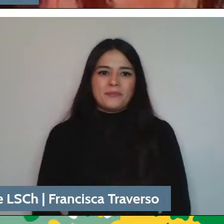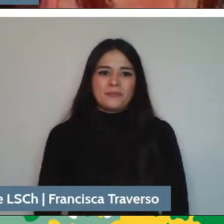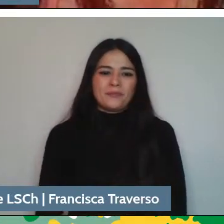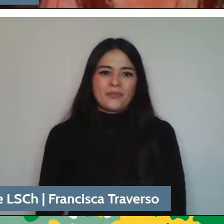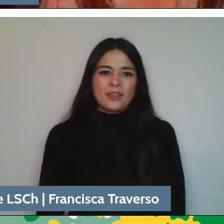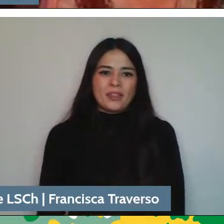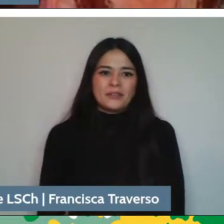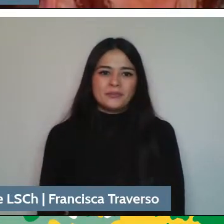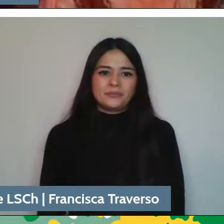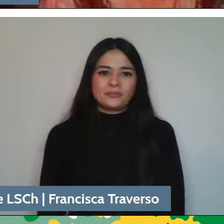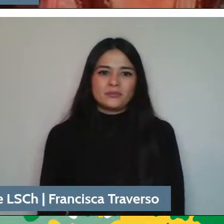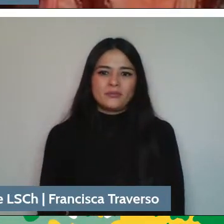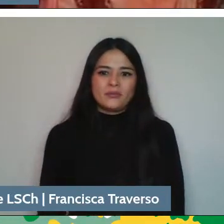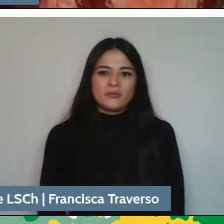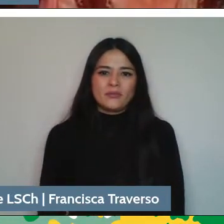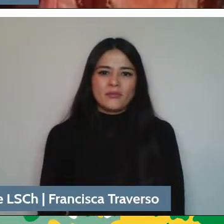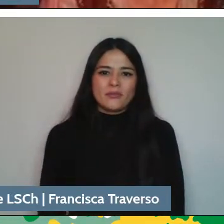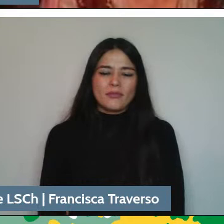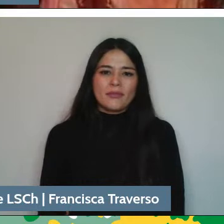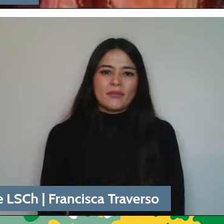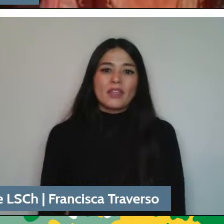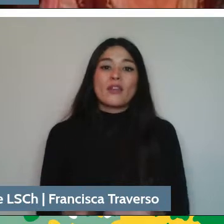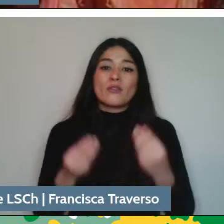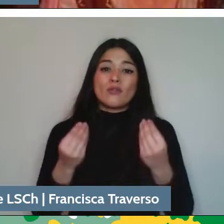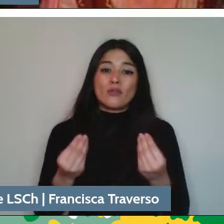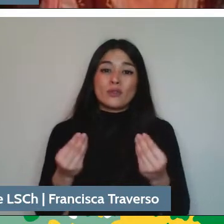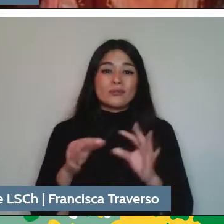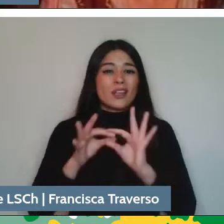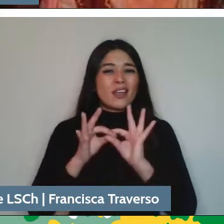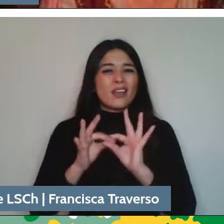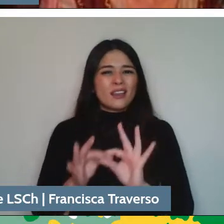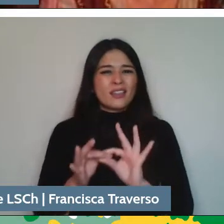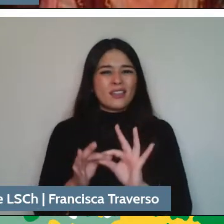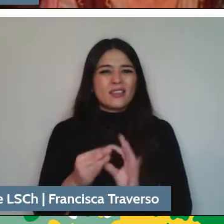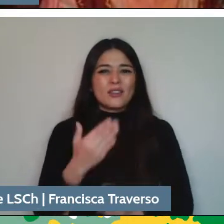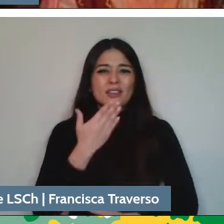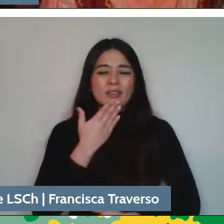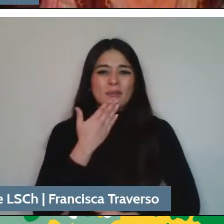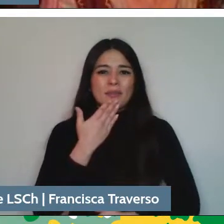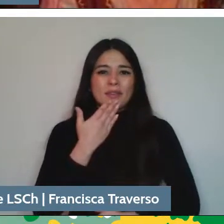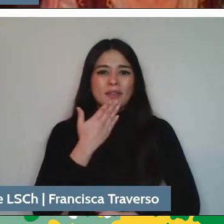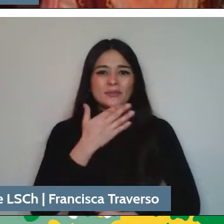Bueno, yo agradezco también la presencia Francisca